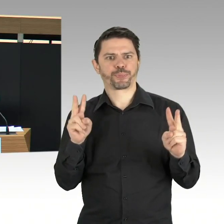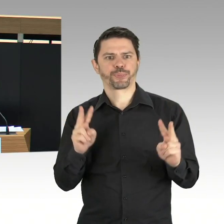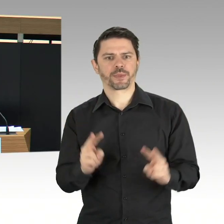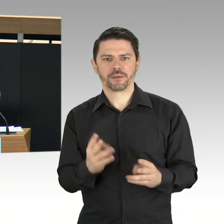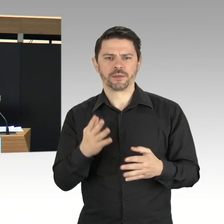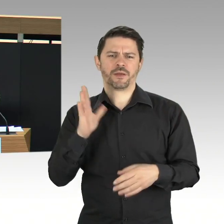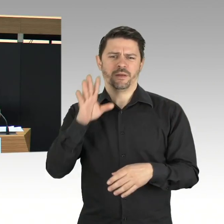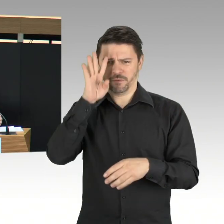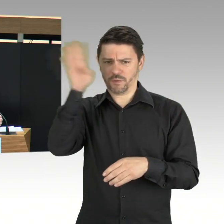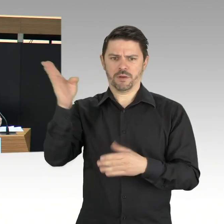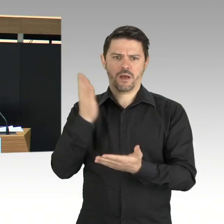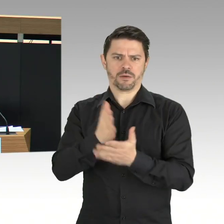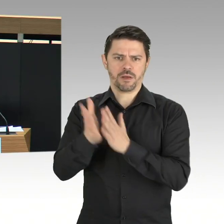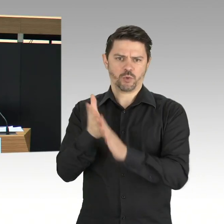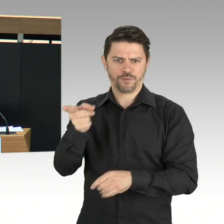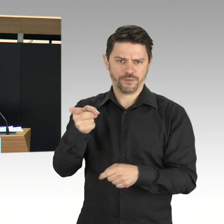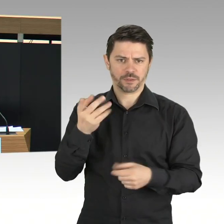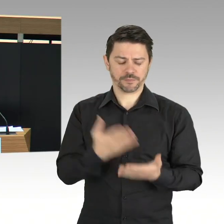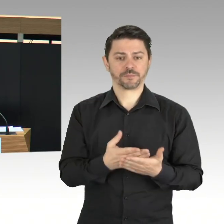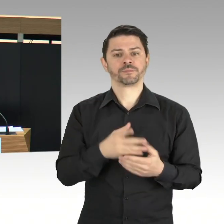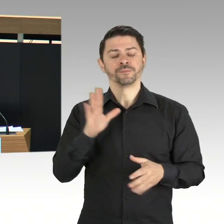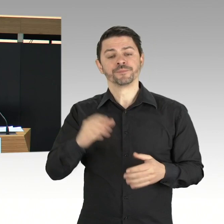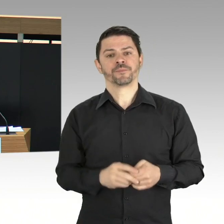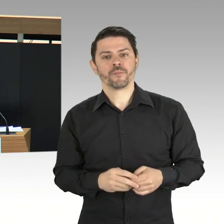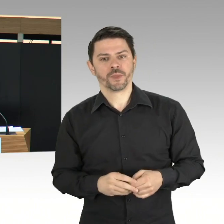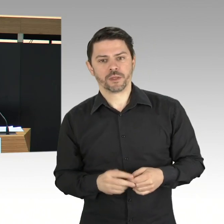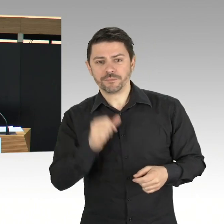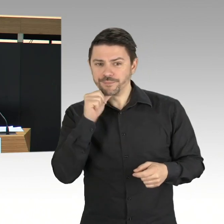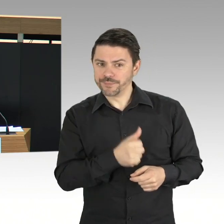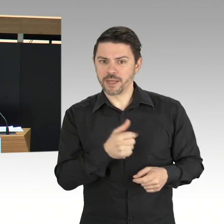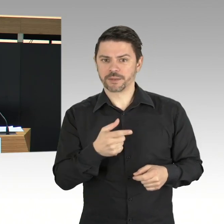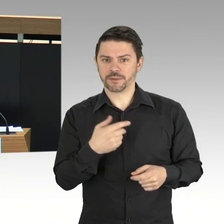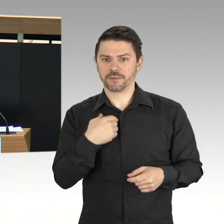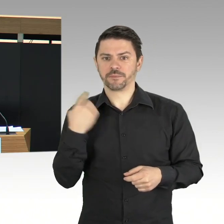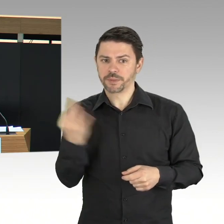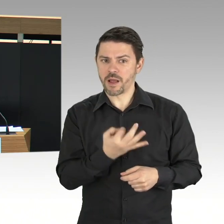der ökologisch und bezahlbar ist, und vor allem auch für Menschen mit niedrigem Einkommen bezahlbar ist.